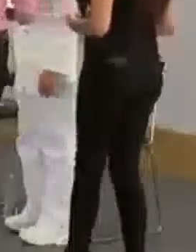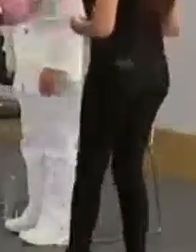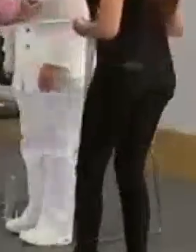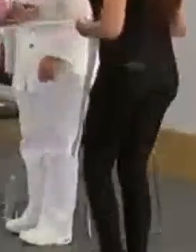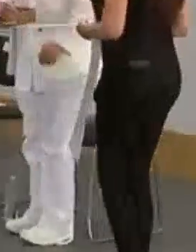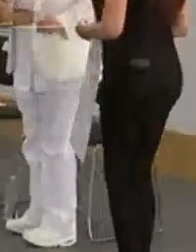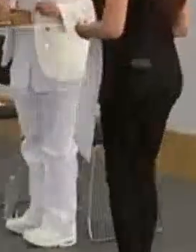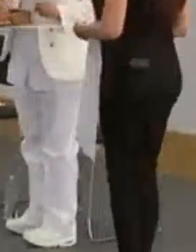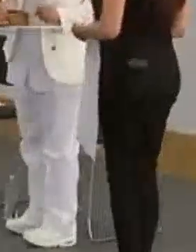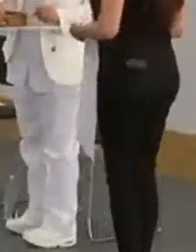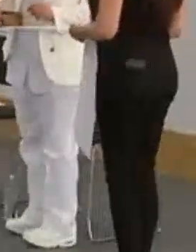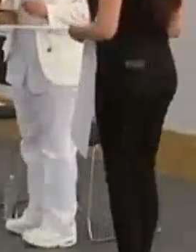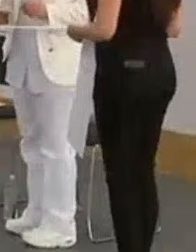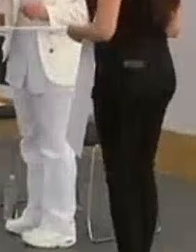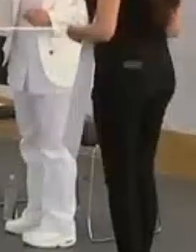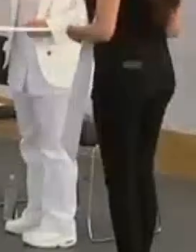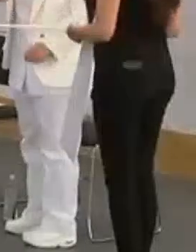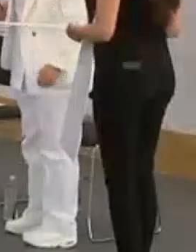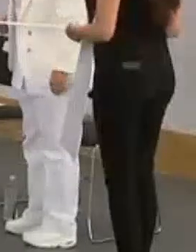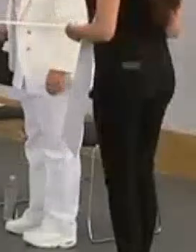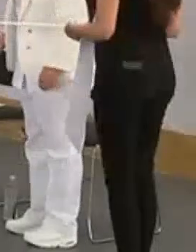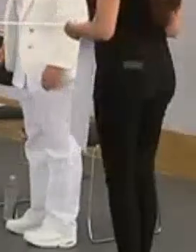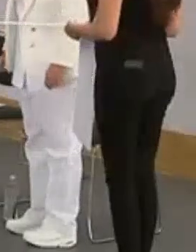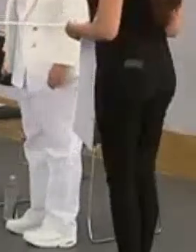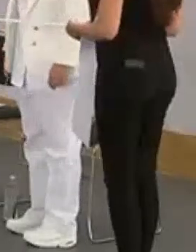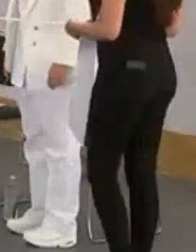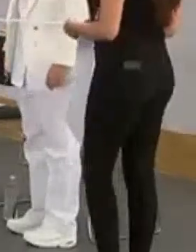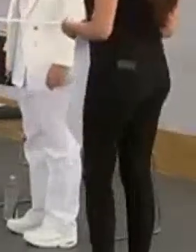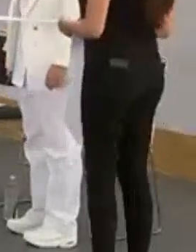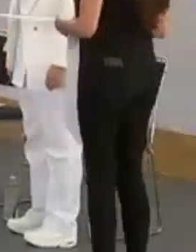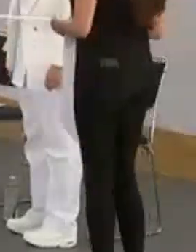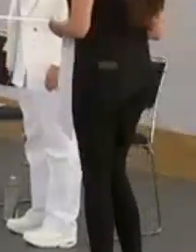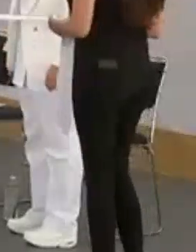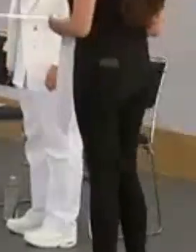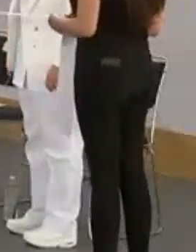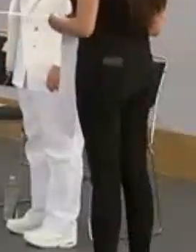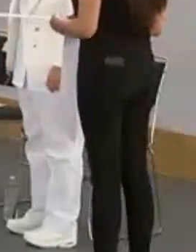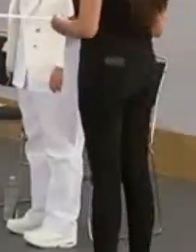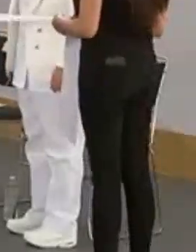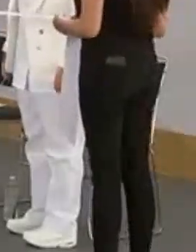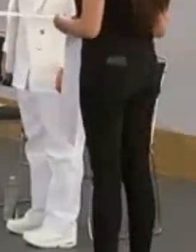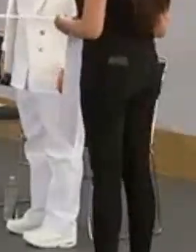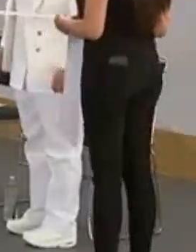Iste, a cargo de la presidenta de los Estados Unidos Mexicanos,